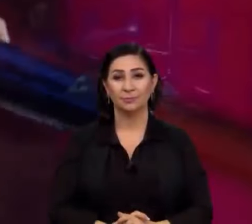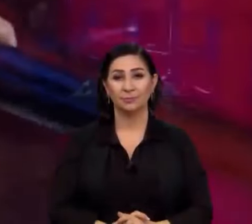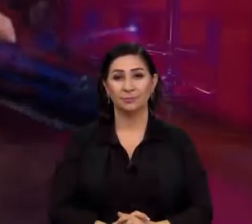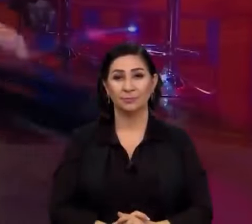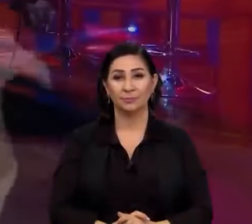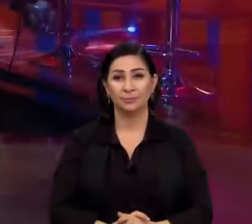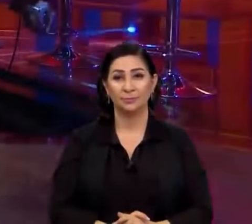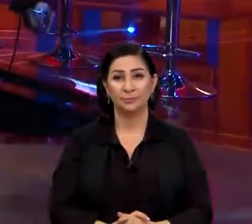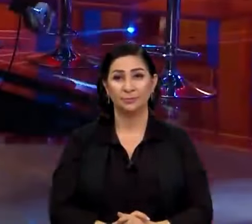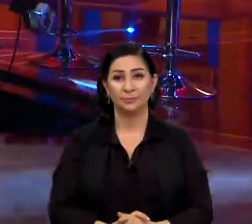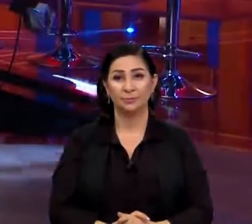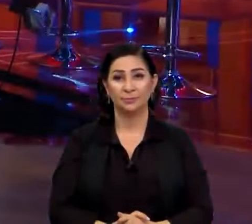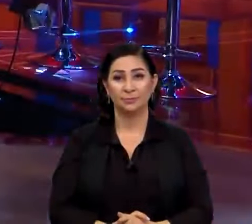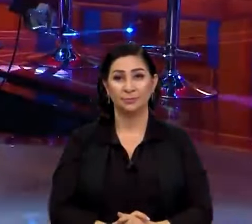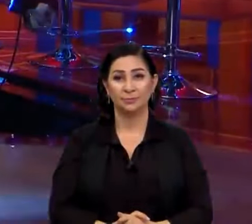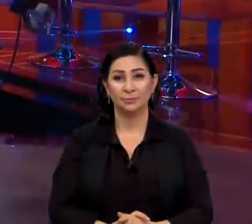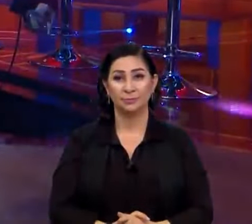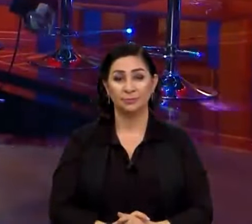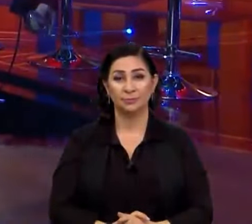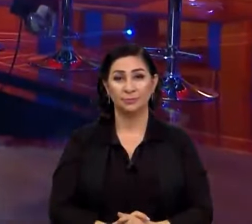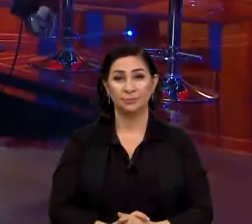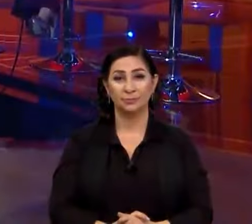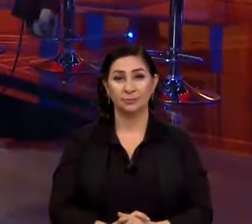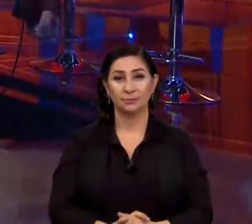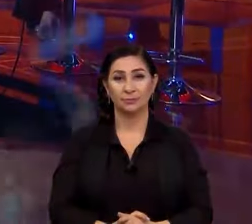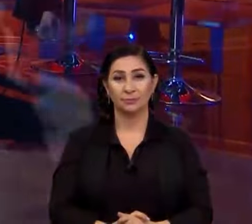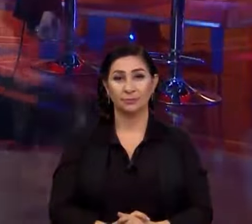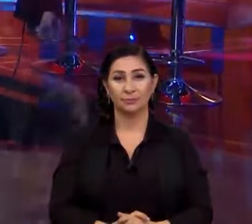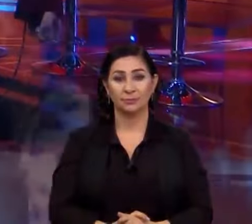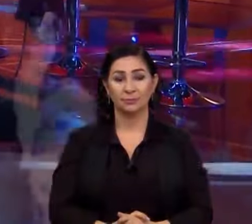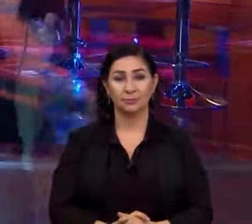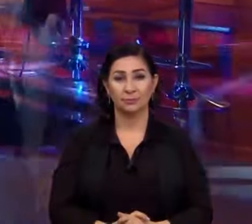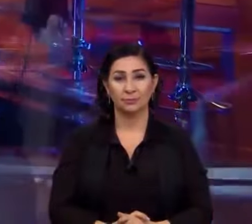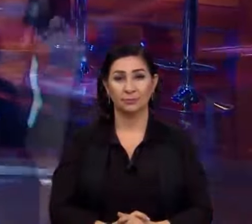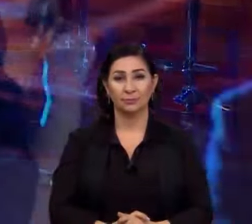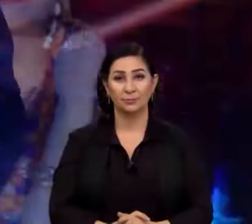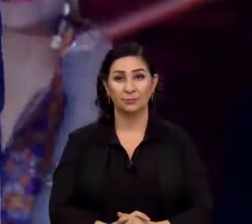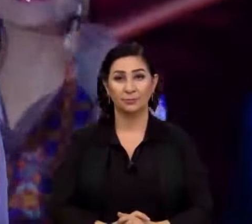Hayat Eğer istemezsem [Müzik]